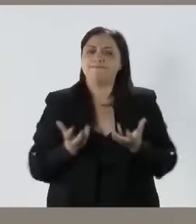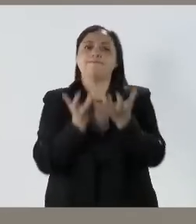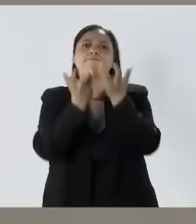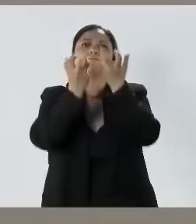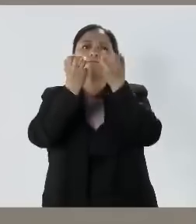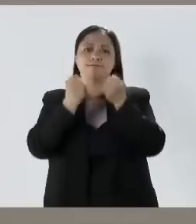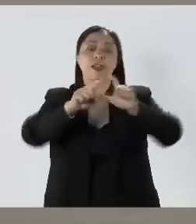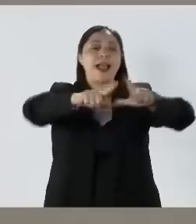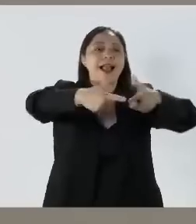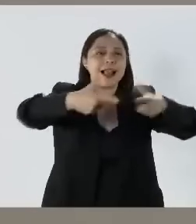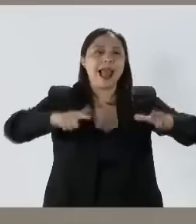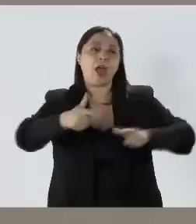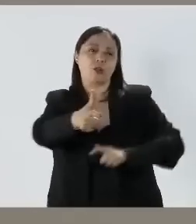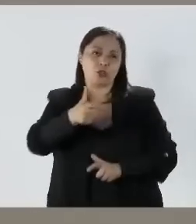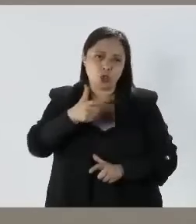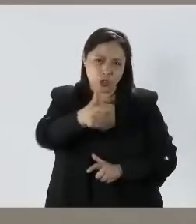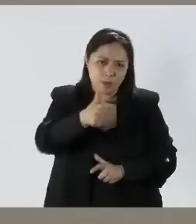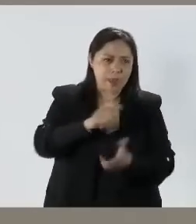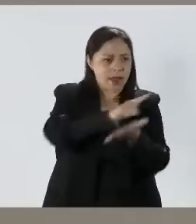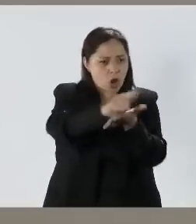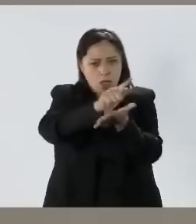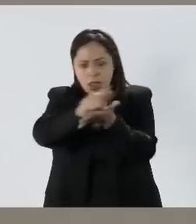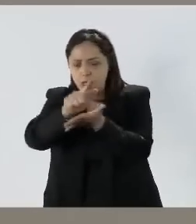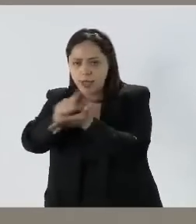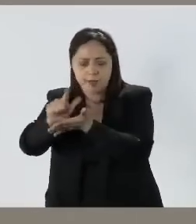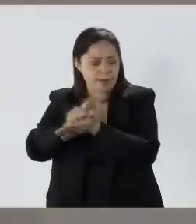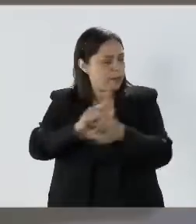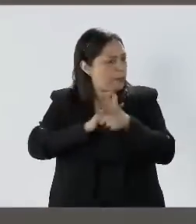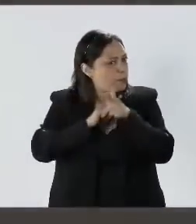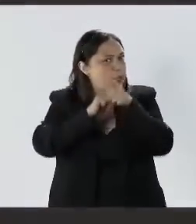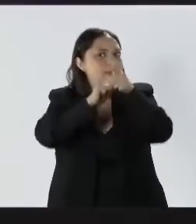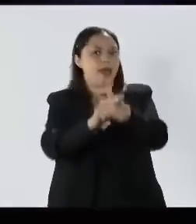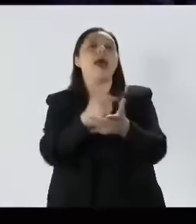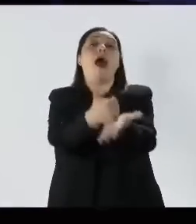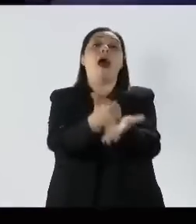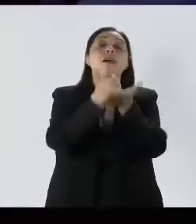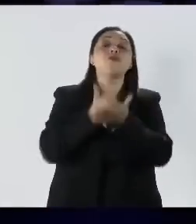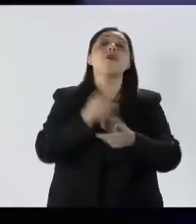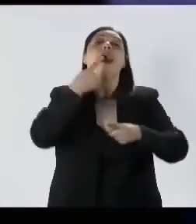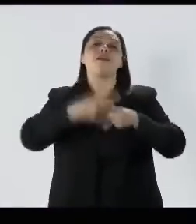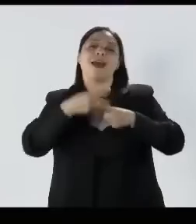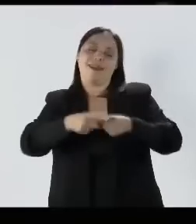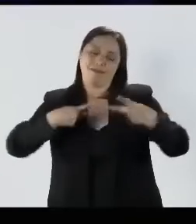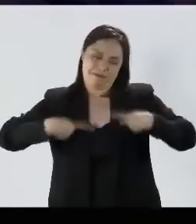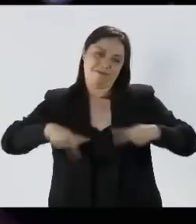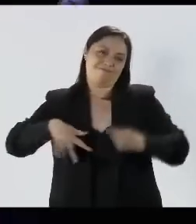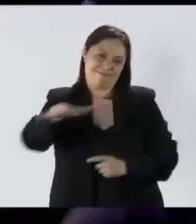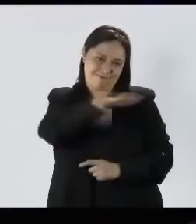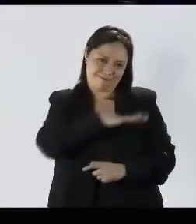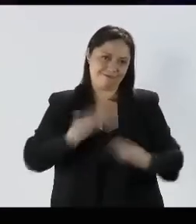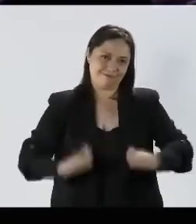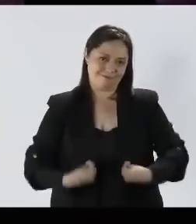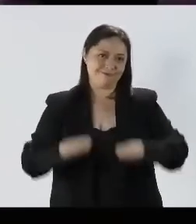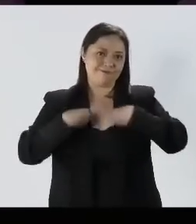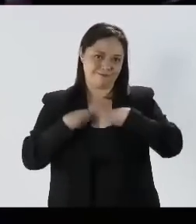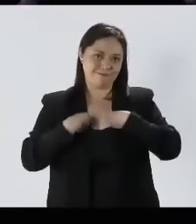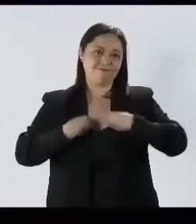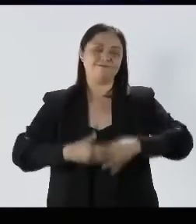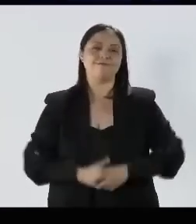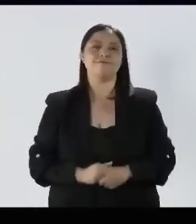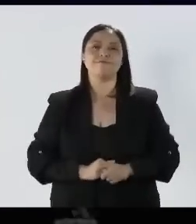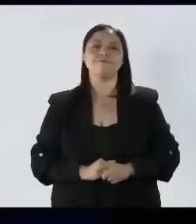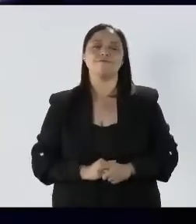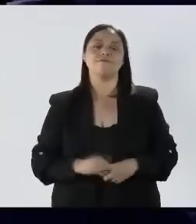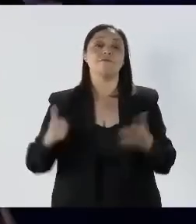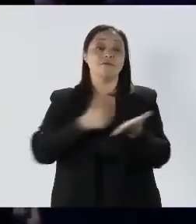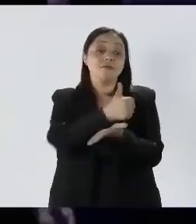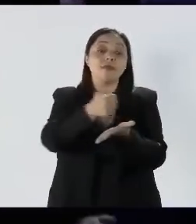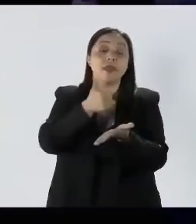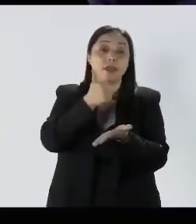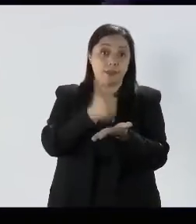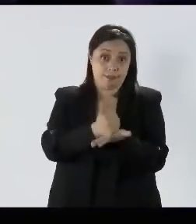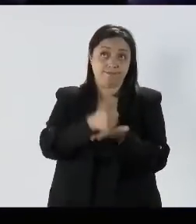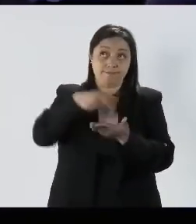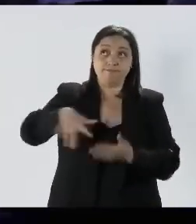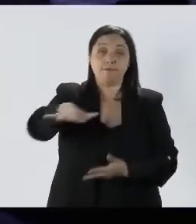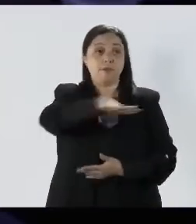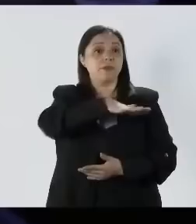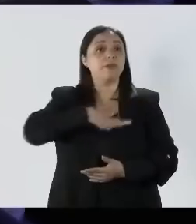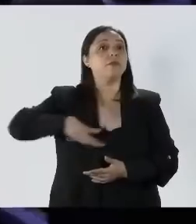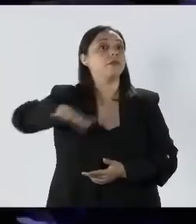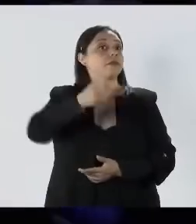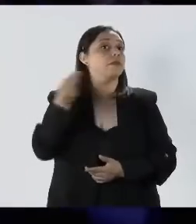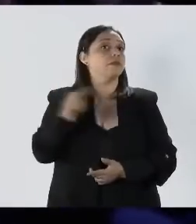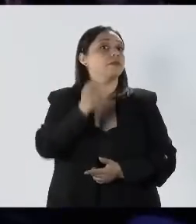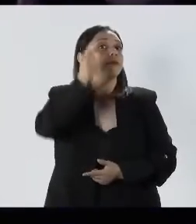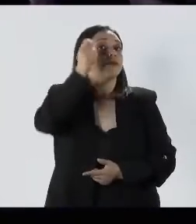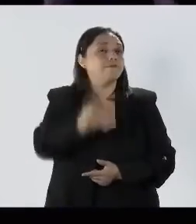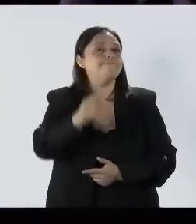de sochimilco de la mano de su pueblo la ciudad tendrá que entrar también es algo de reflexionar a